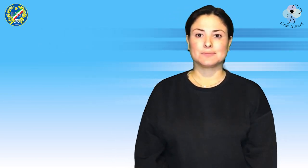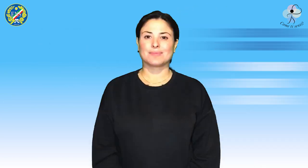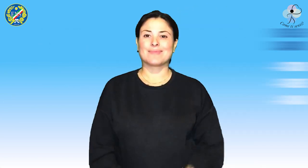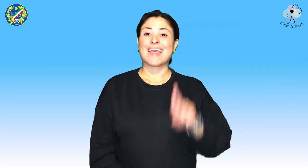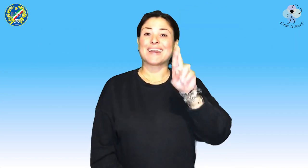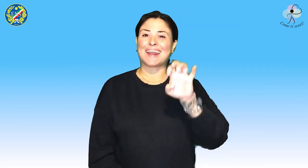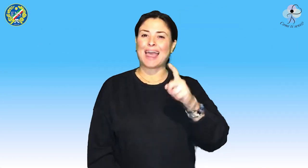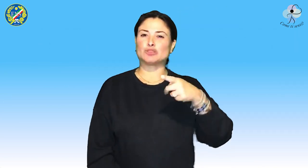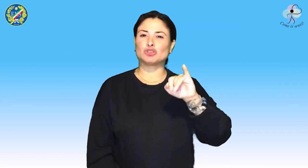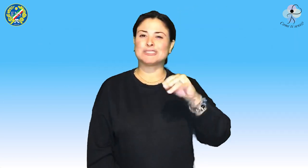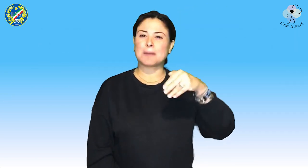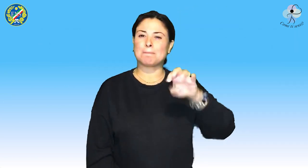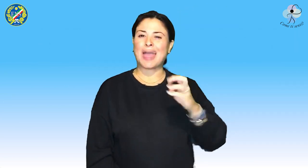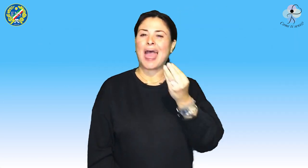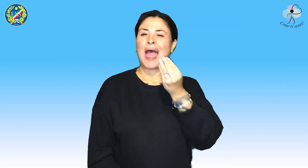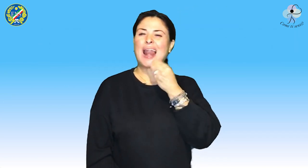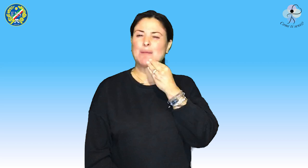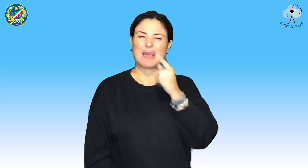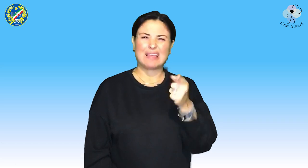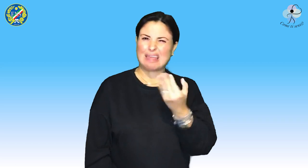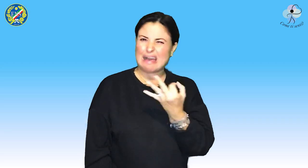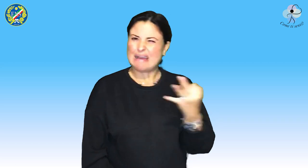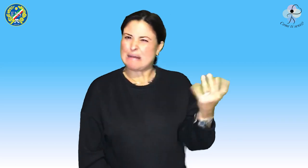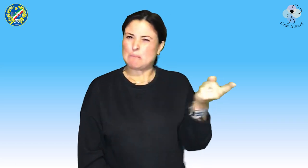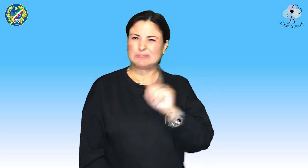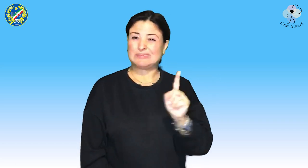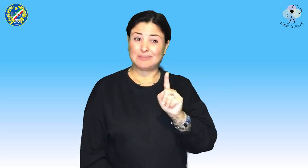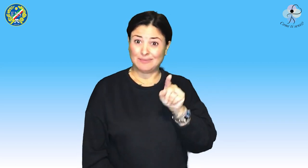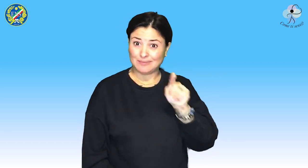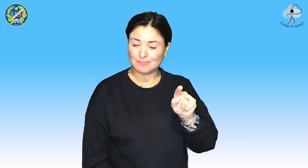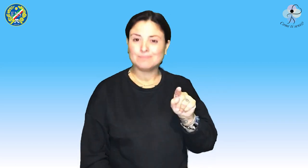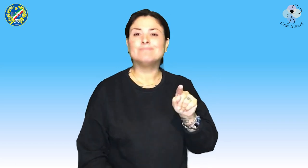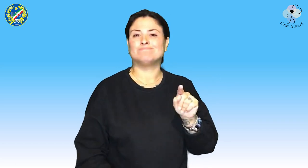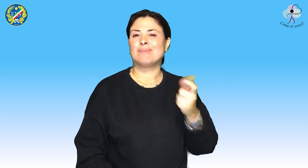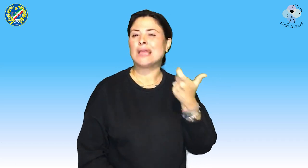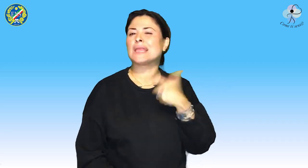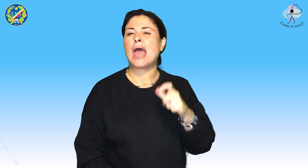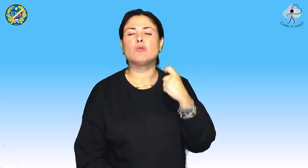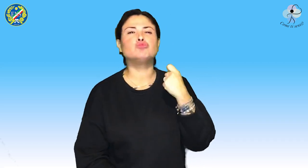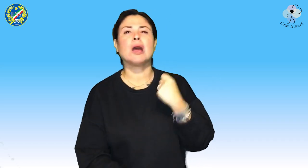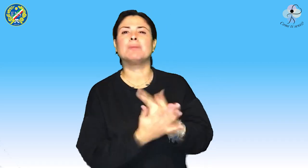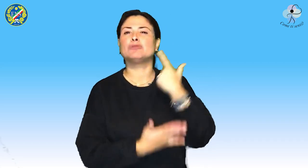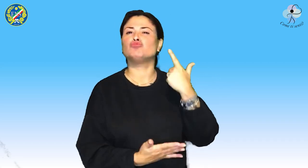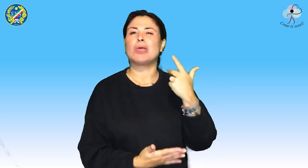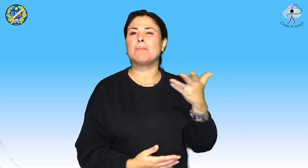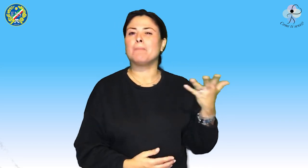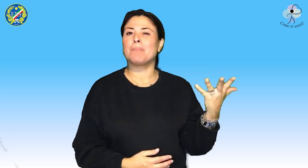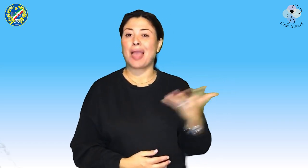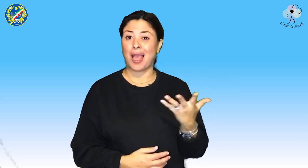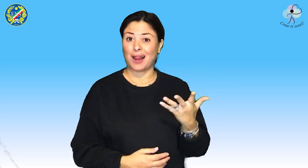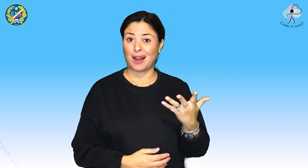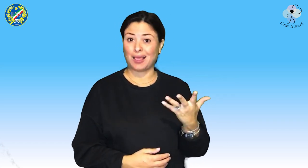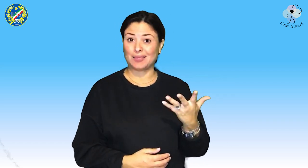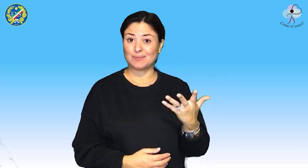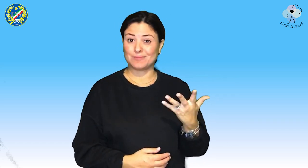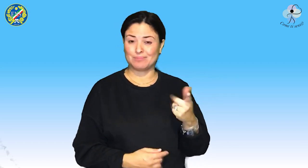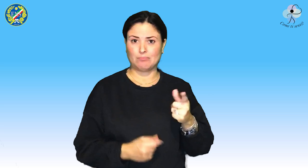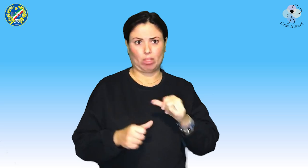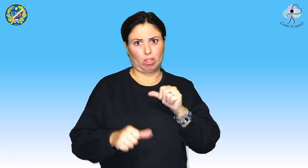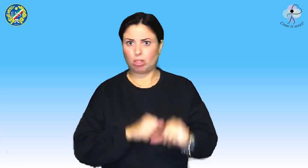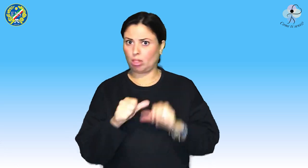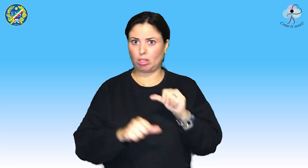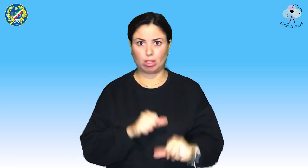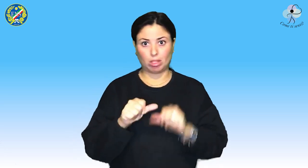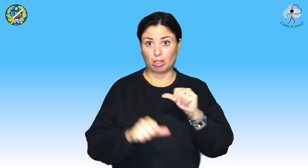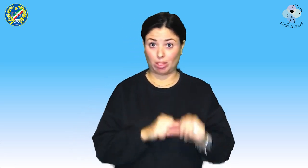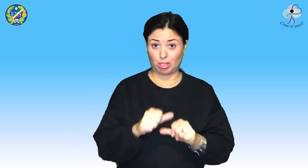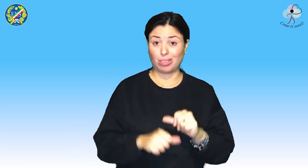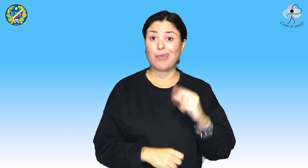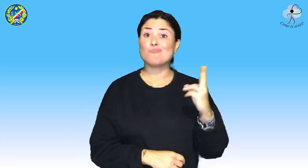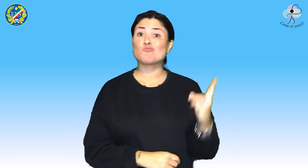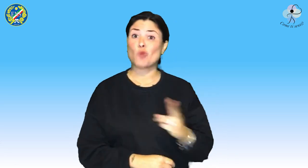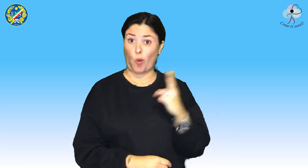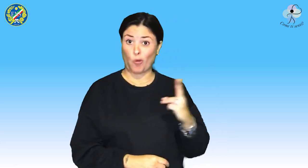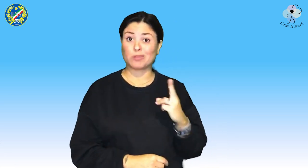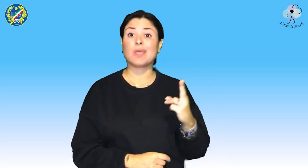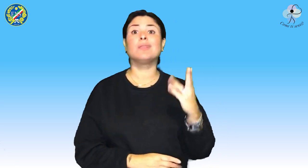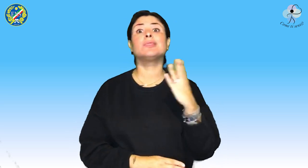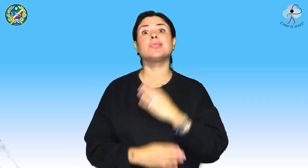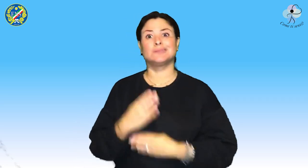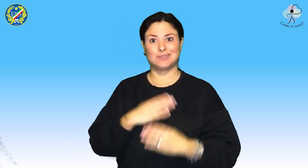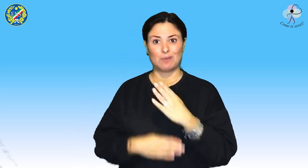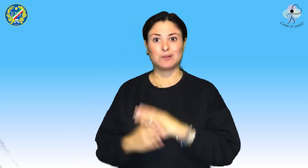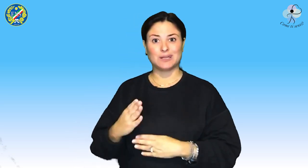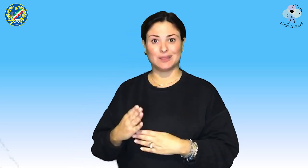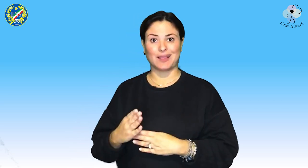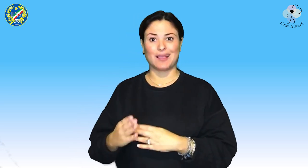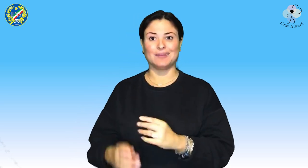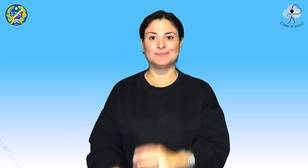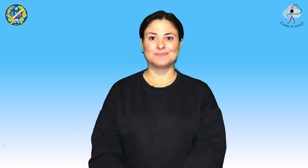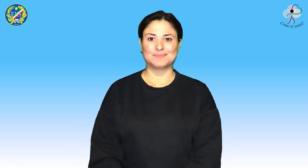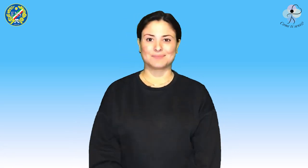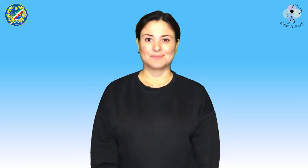Un regime alimentare non ottimale è la principale causa, modificabile, di morte e disabilità.